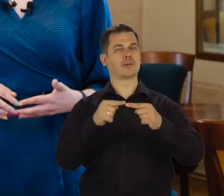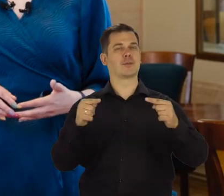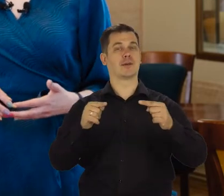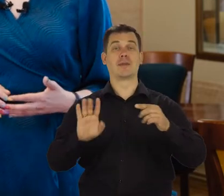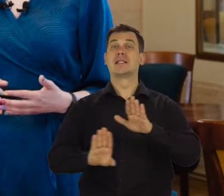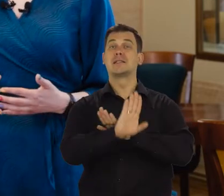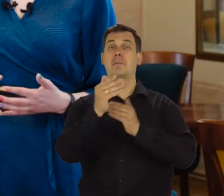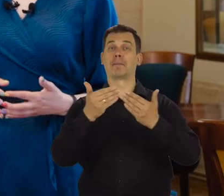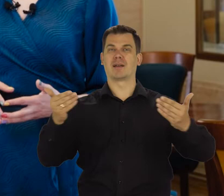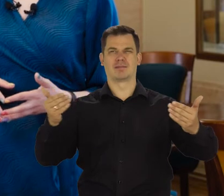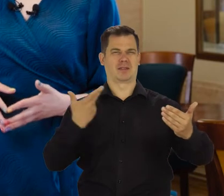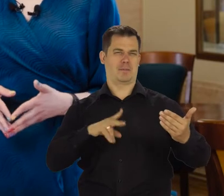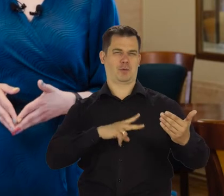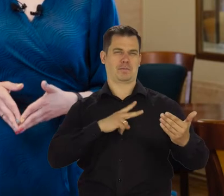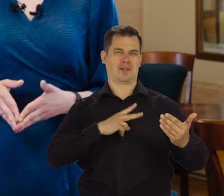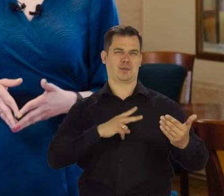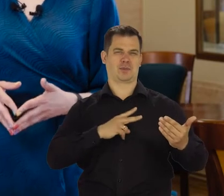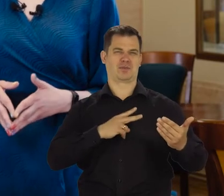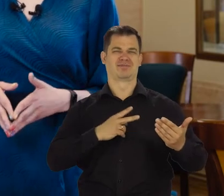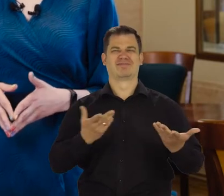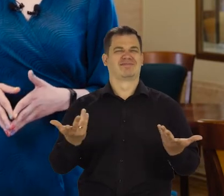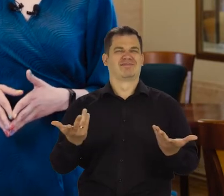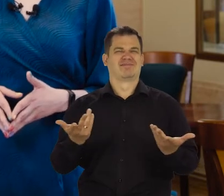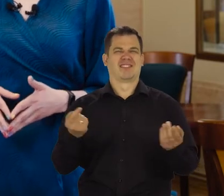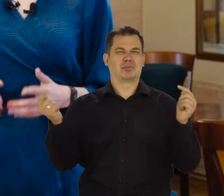te spektakle się niestety nie podobały i przechodziły bez echa.